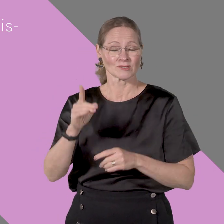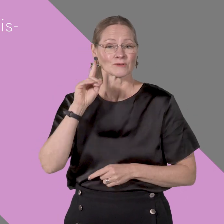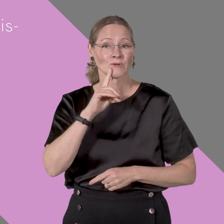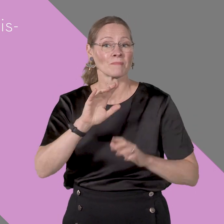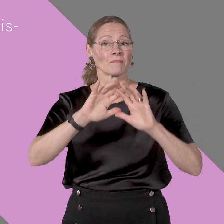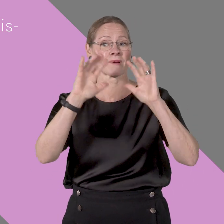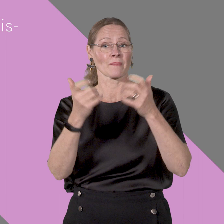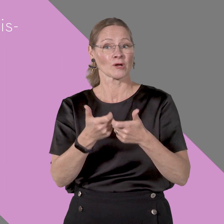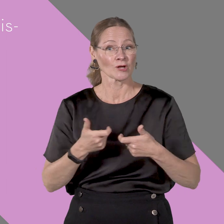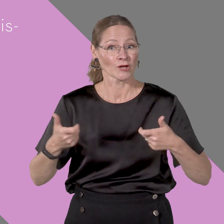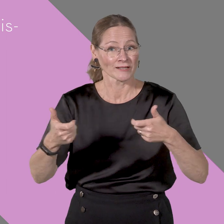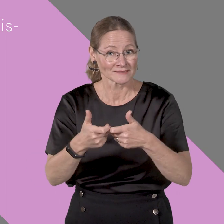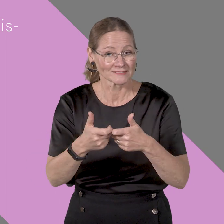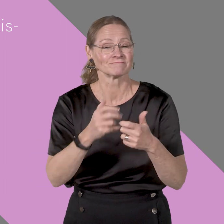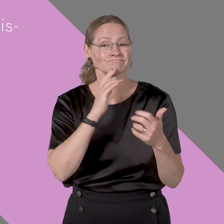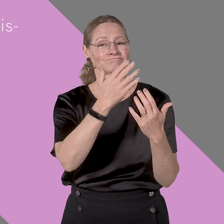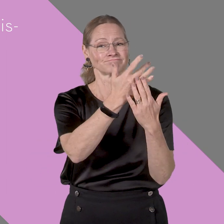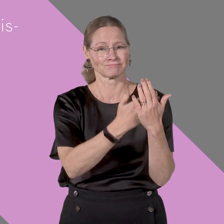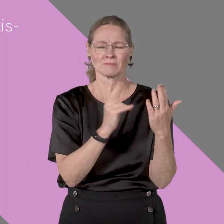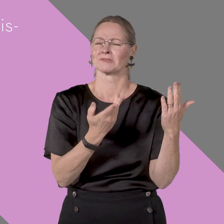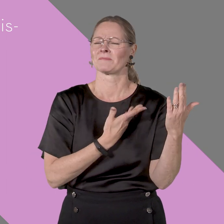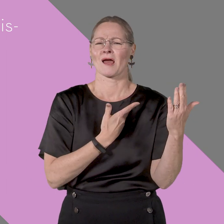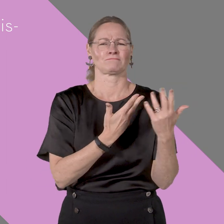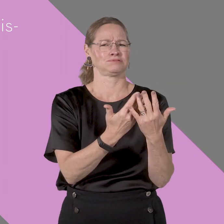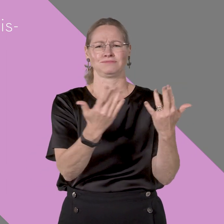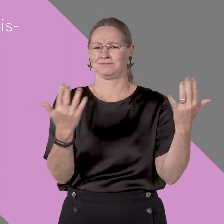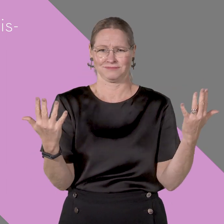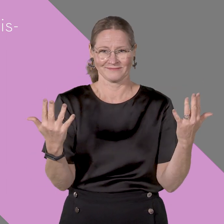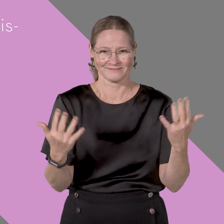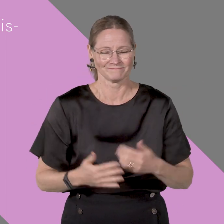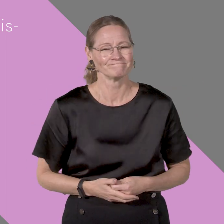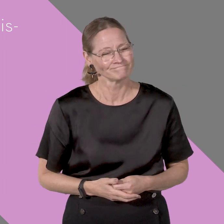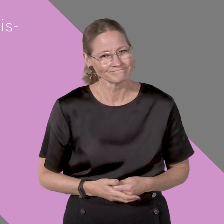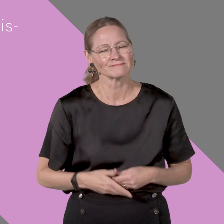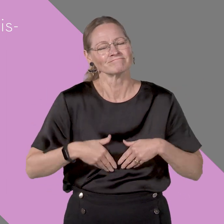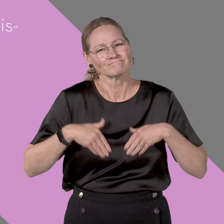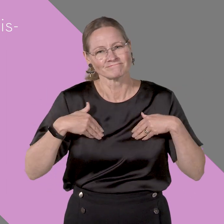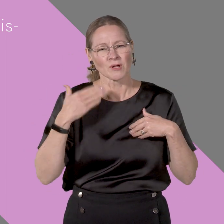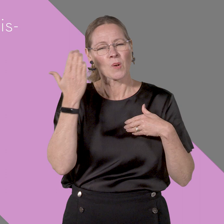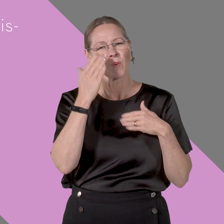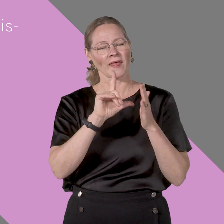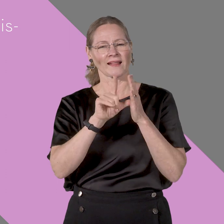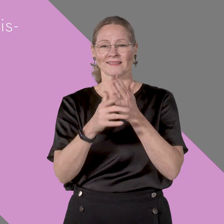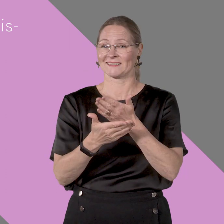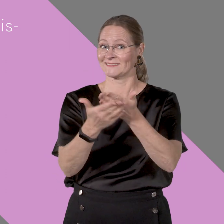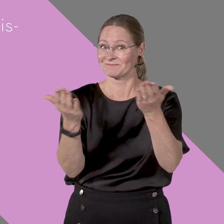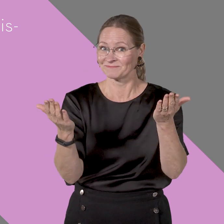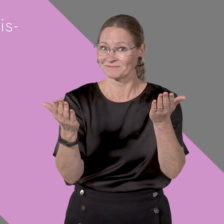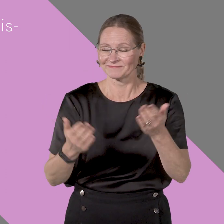Kuurojen maailmankongressista sekä paljon muuta. Nautinnollisia lukuhetkiä!